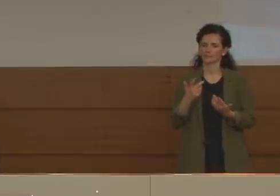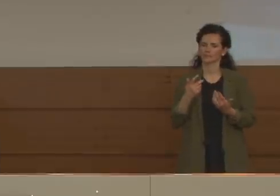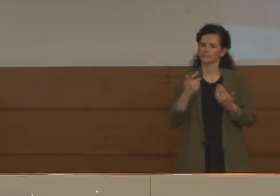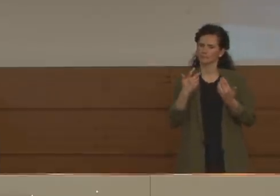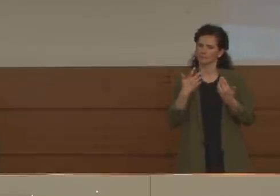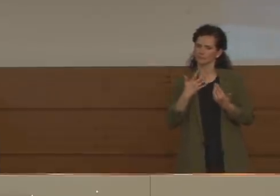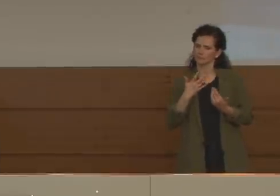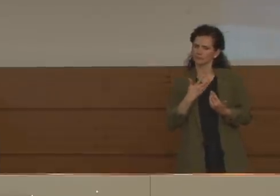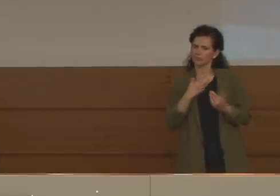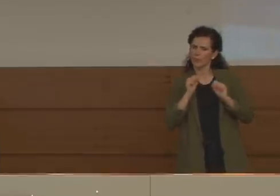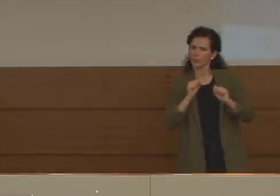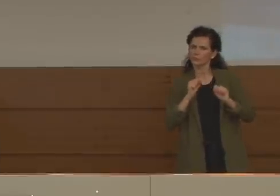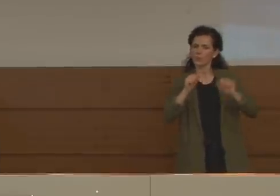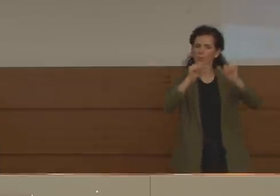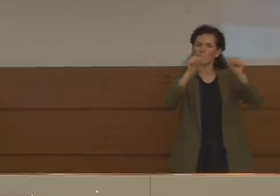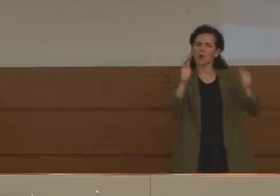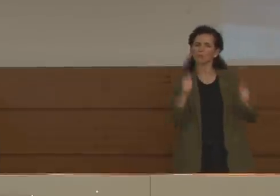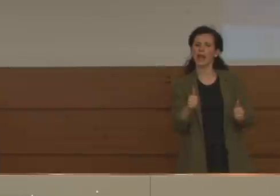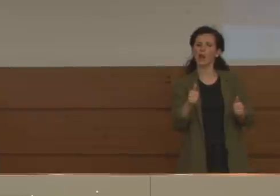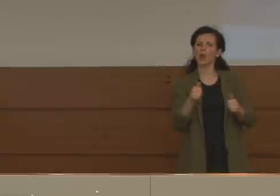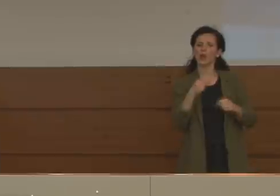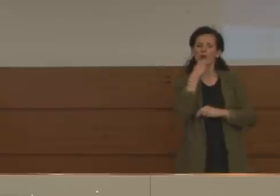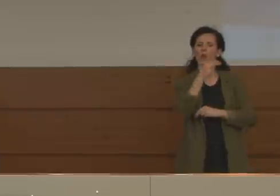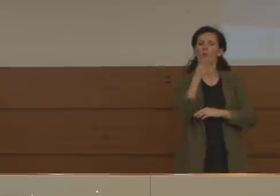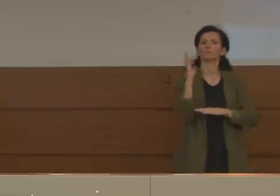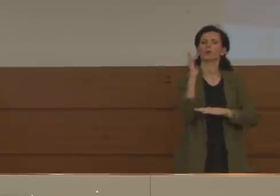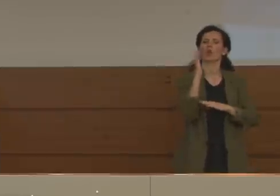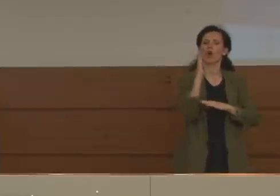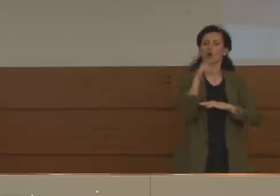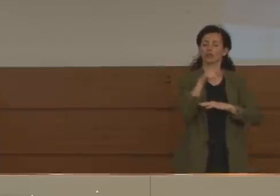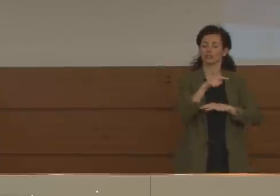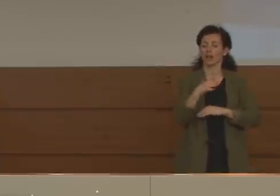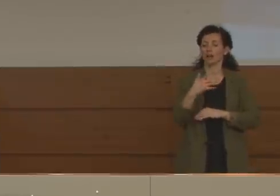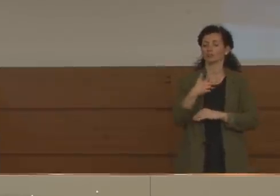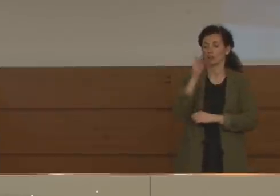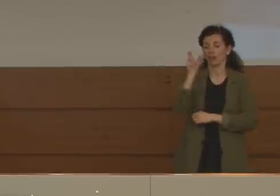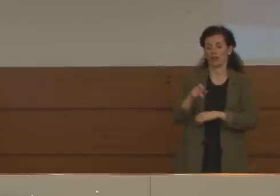Cioè, il direttore di malattie infettive del Policlinico Sant'Orsola ha proposto un